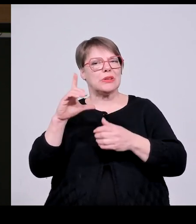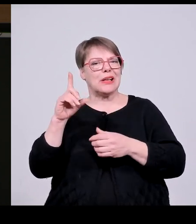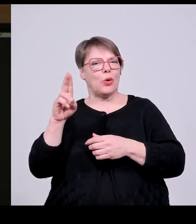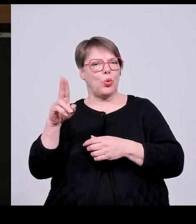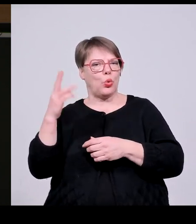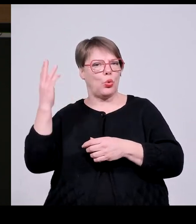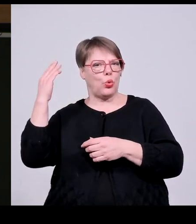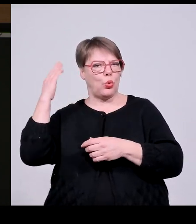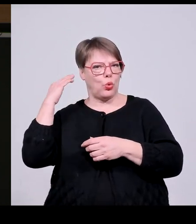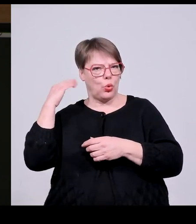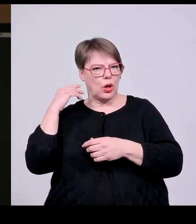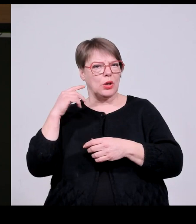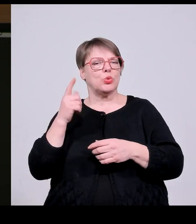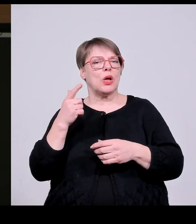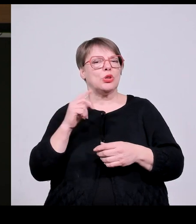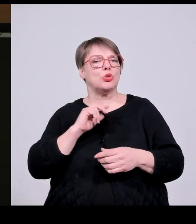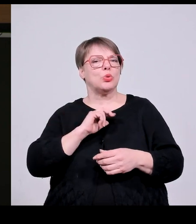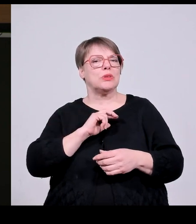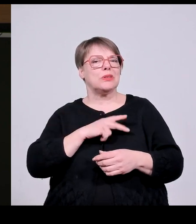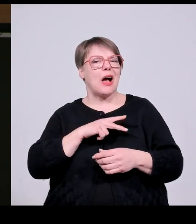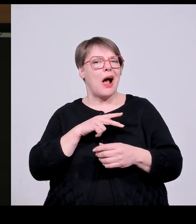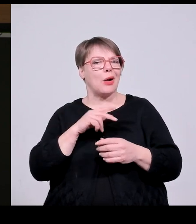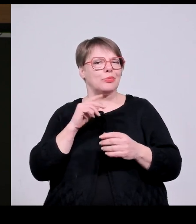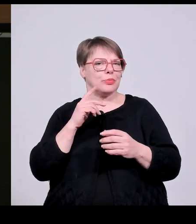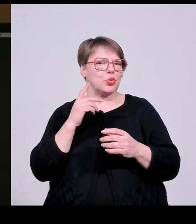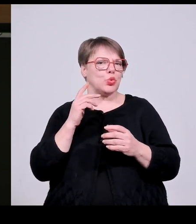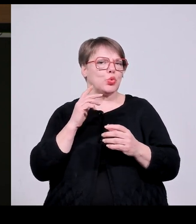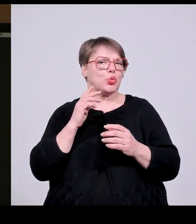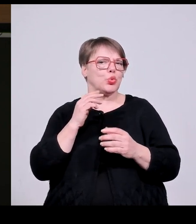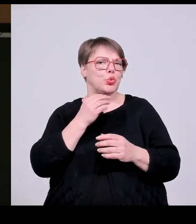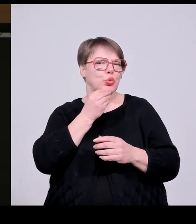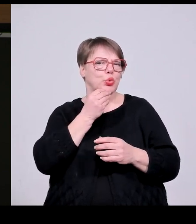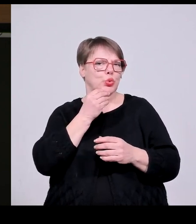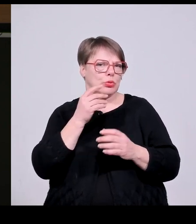beteiligt, und ja, es geschah natürlich auf Druck von Mieterinnen-Initiativ.